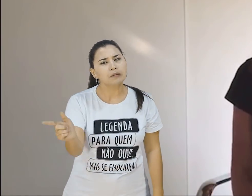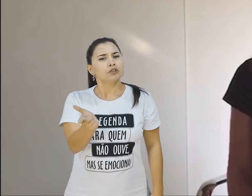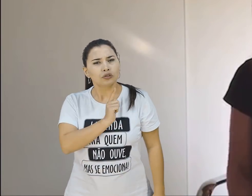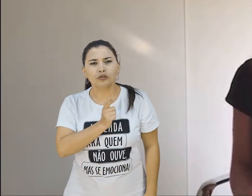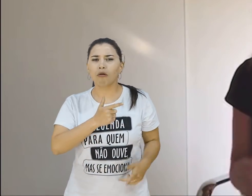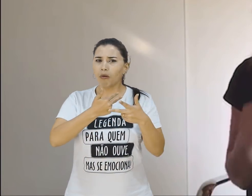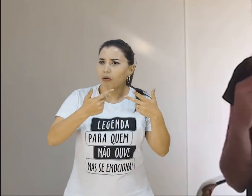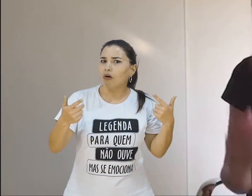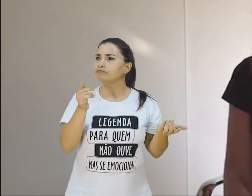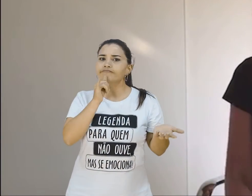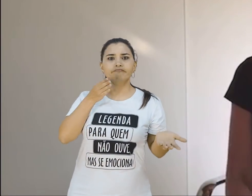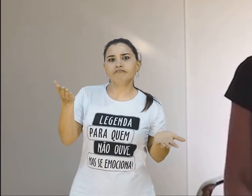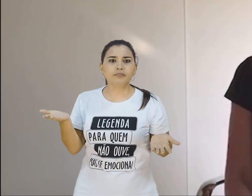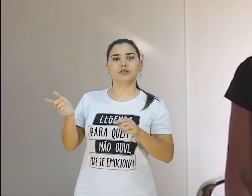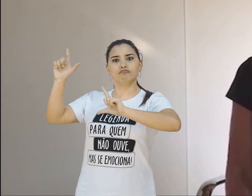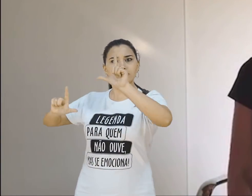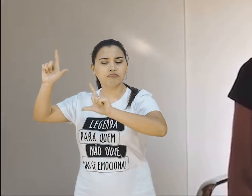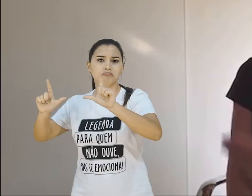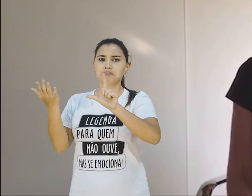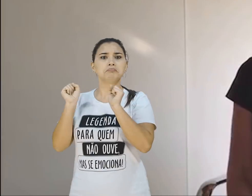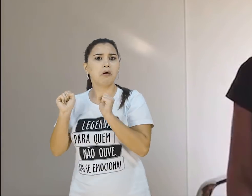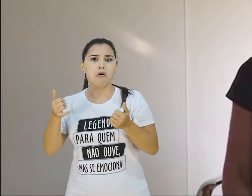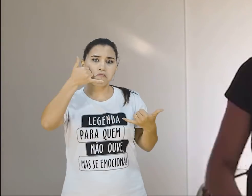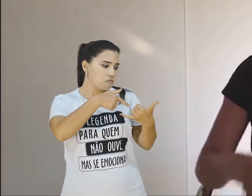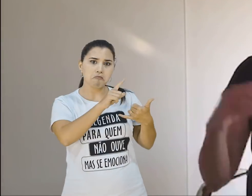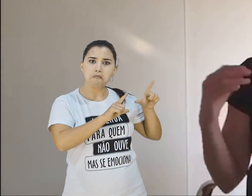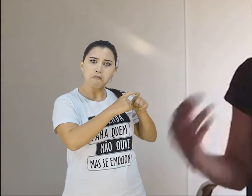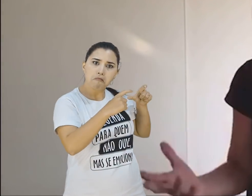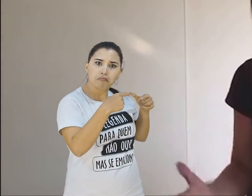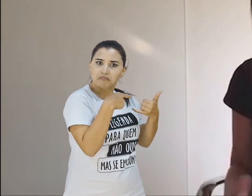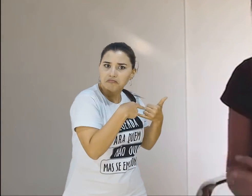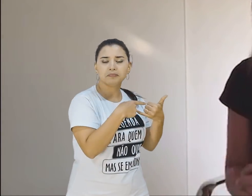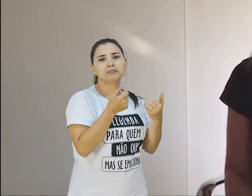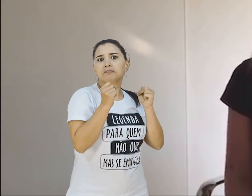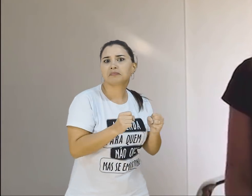seja ela uma telinha do smartphone, uma telinha da TV ou uma telona do cinema.